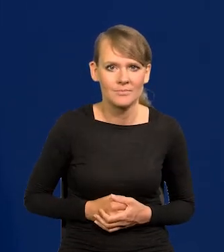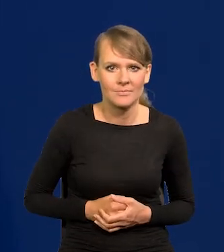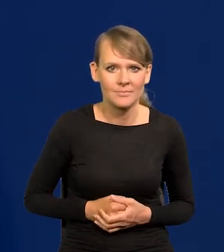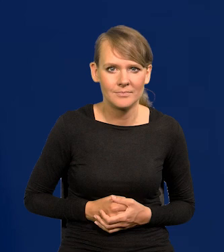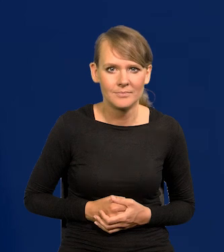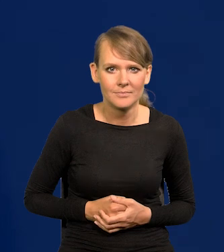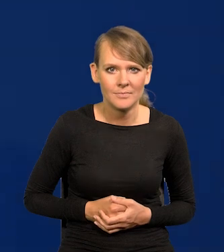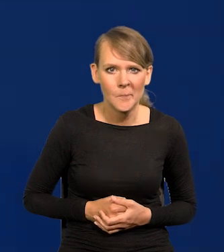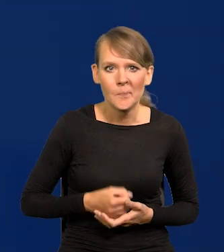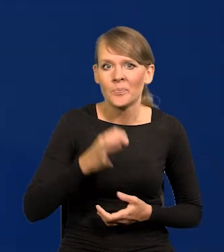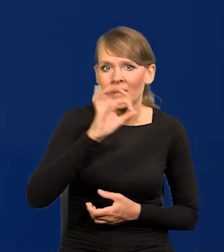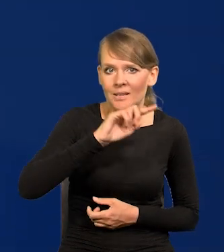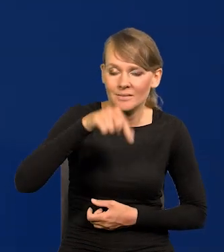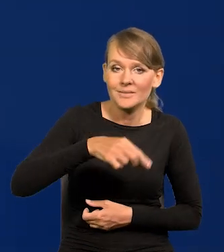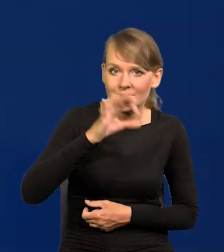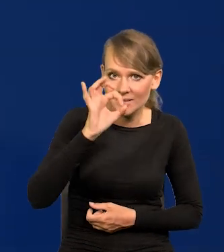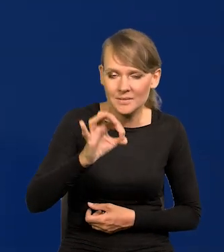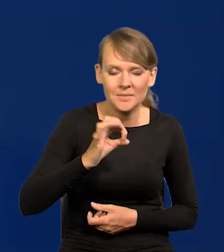0,0.